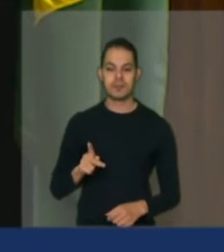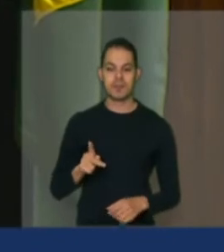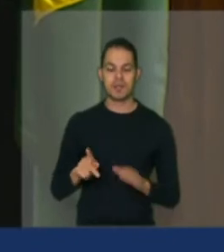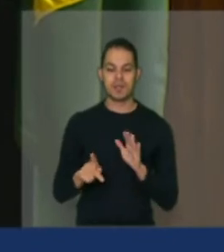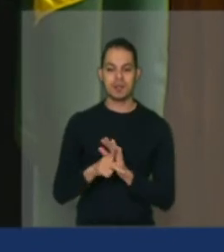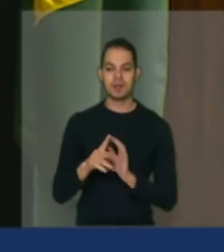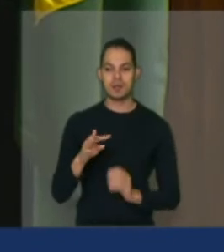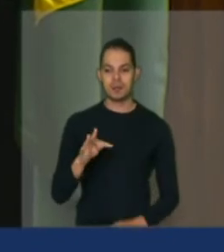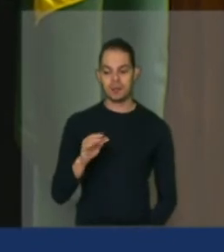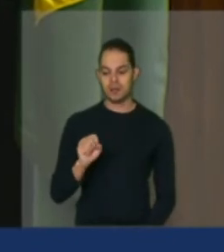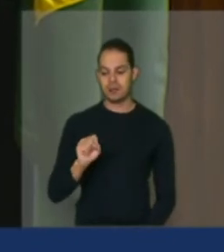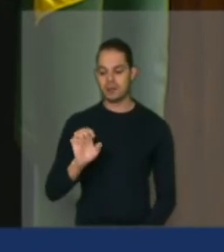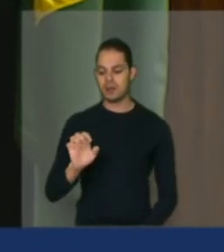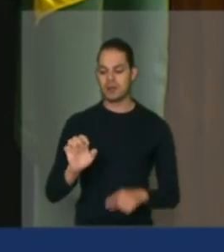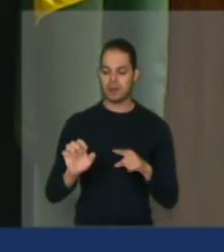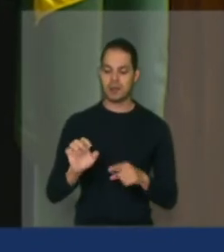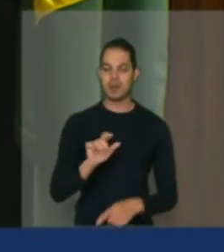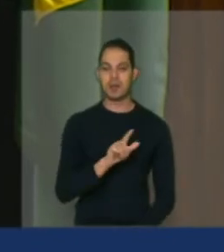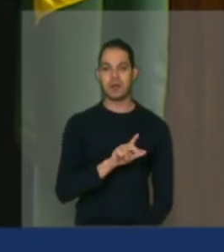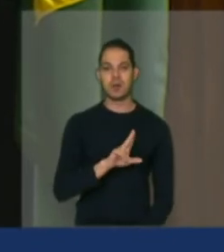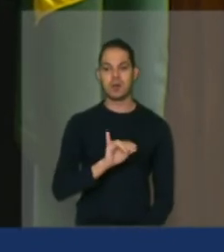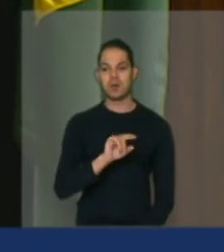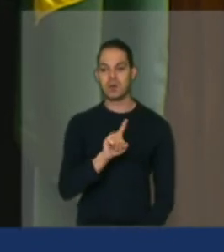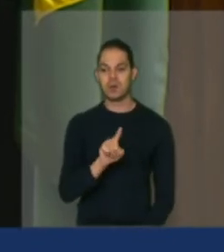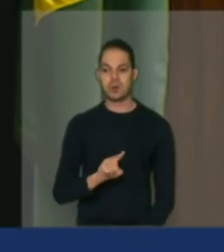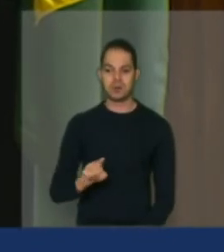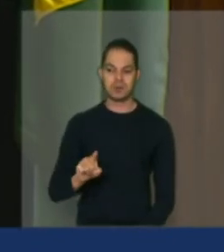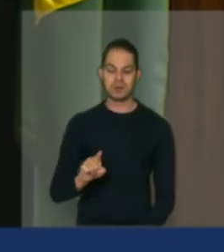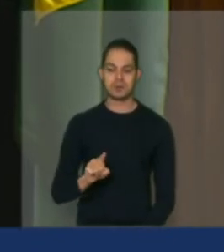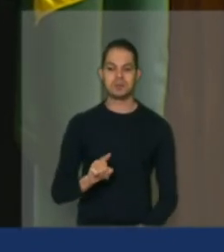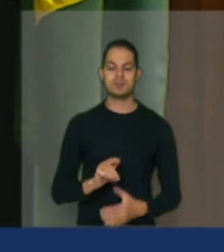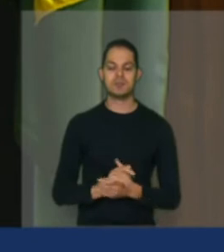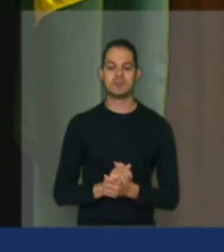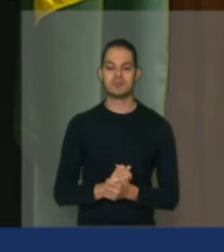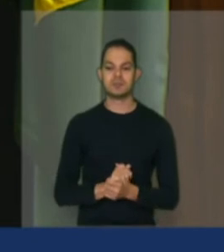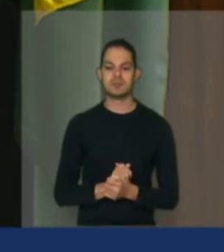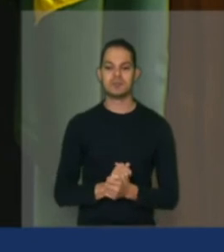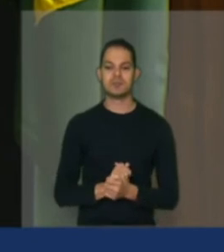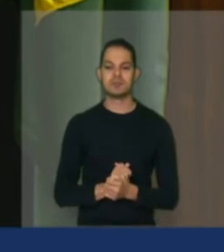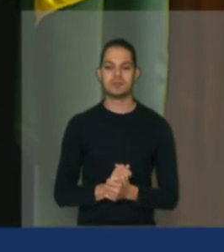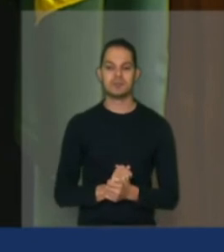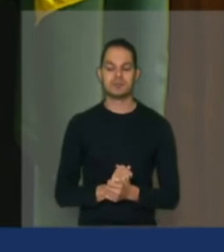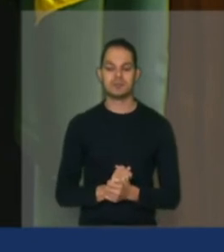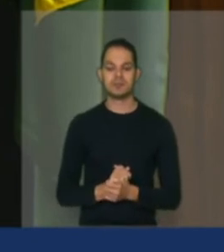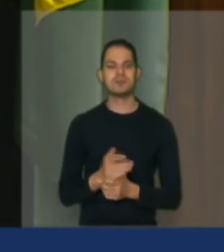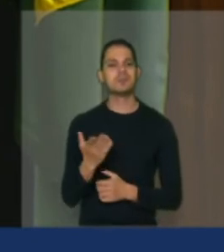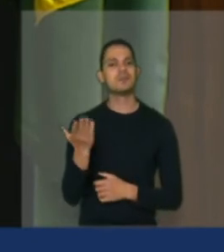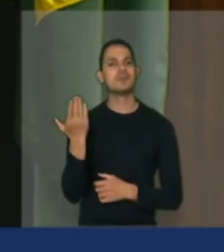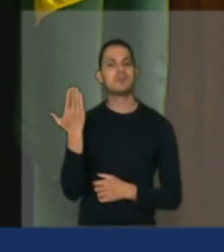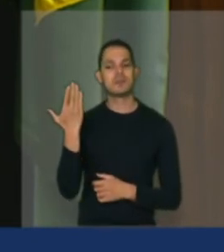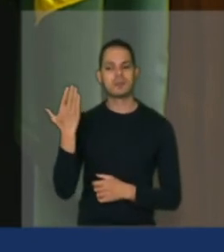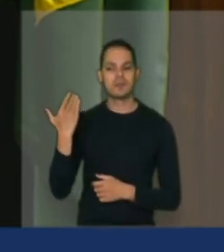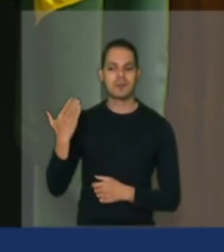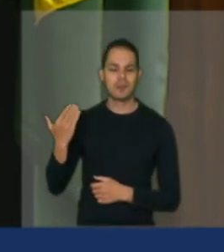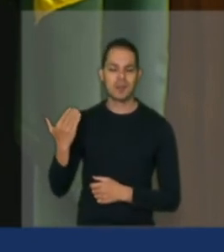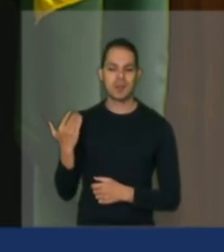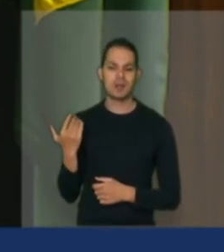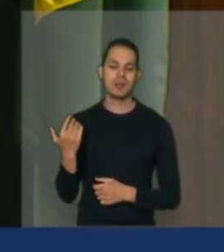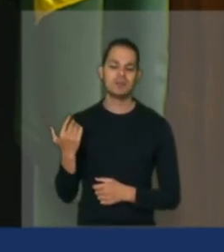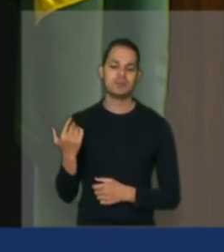NEGRA PELOS DIREITOS COM O PRESIDENTE DO TSE LUÍS ROBERTO BARROSO. O SENHOR MINISTRO, NA OCASIÃO, RECEBEU